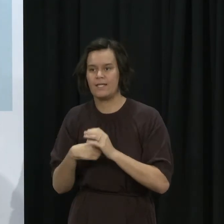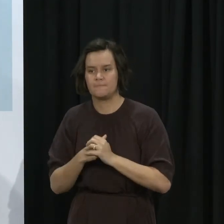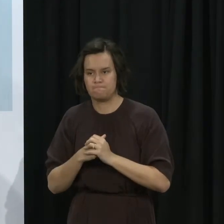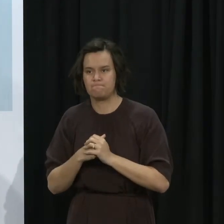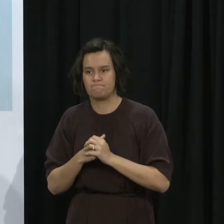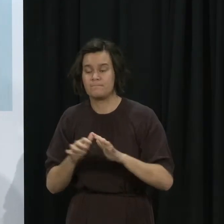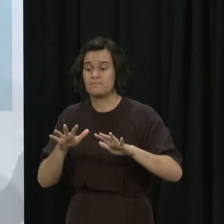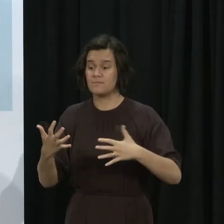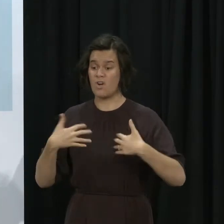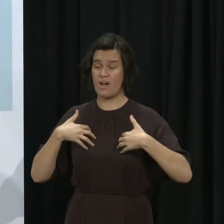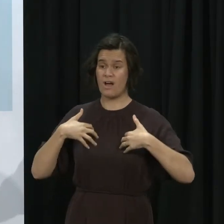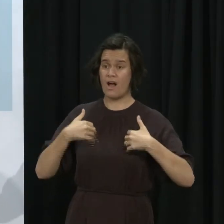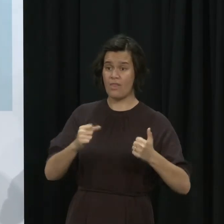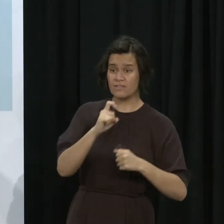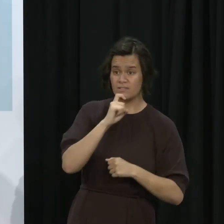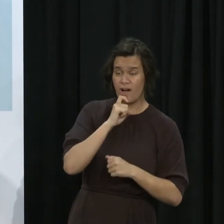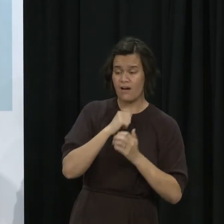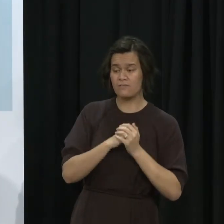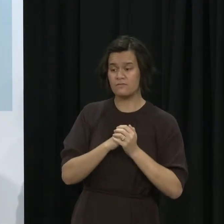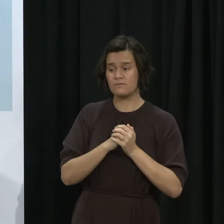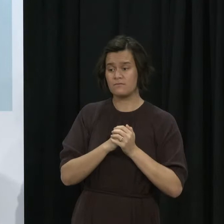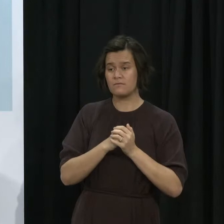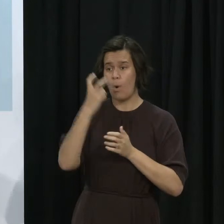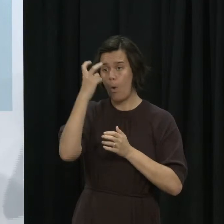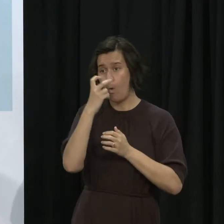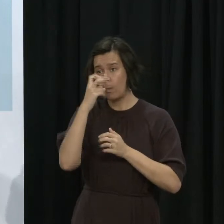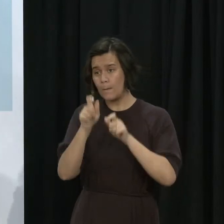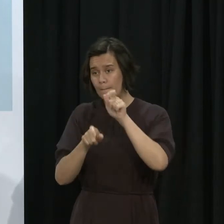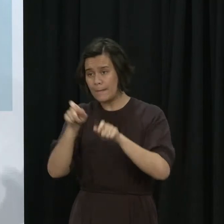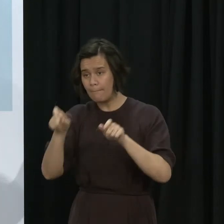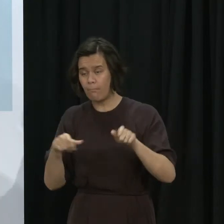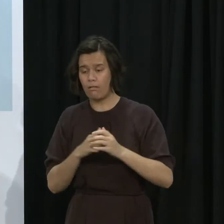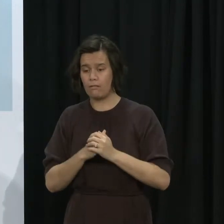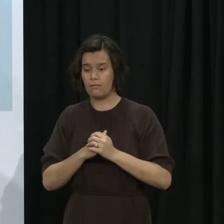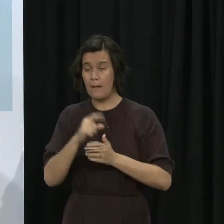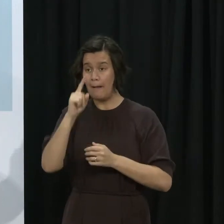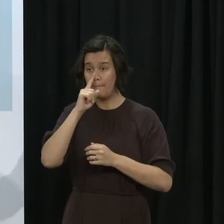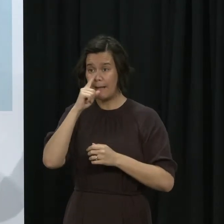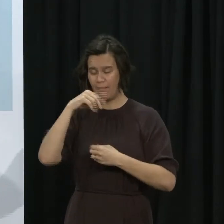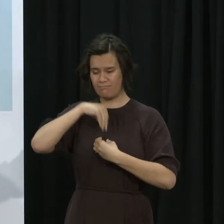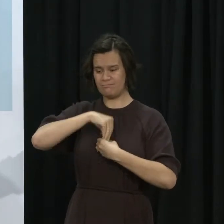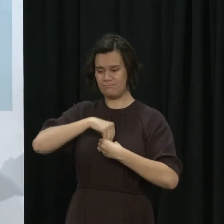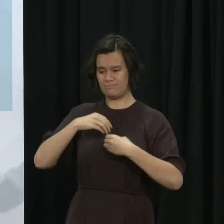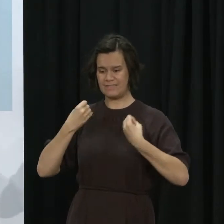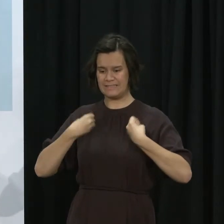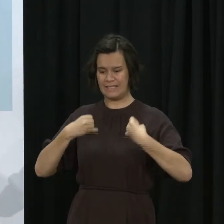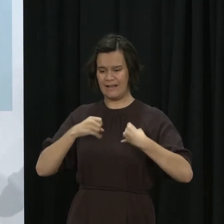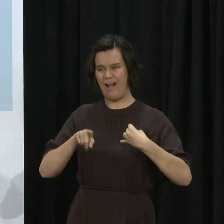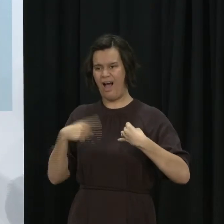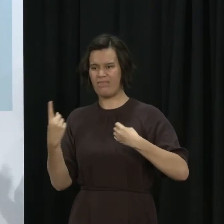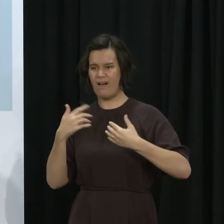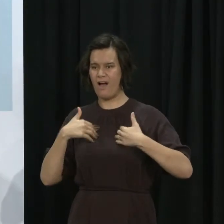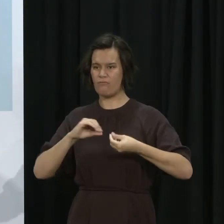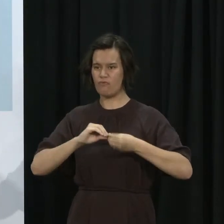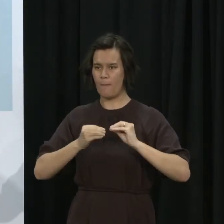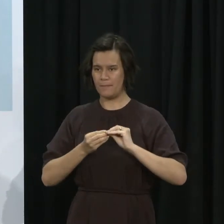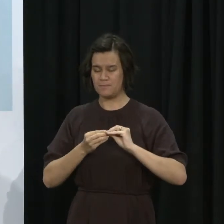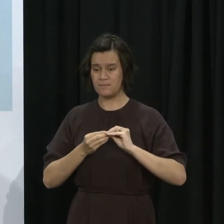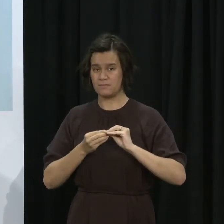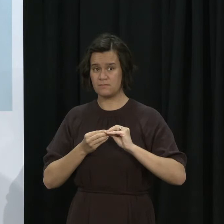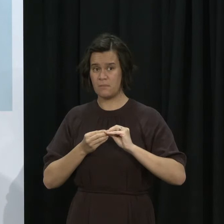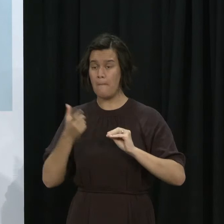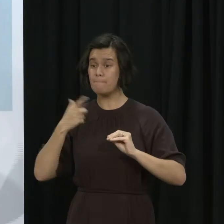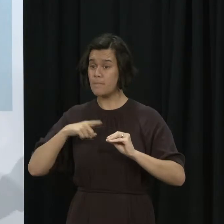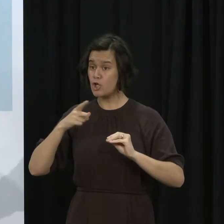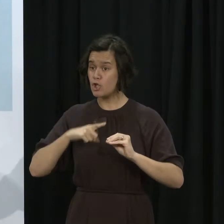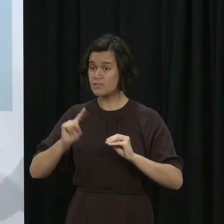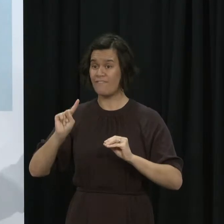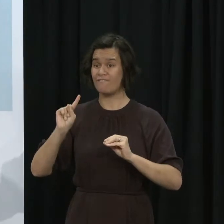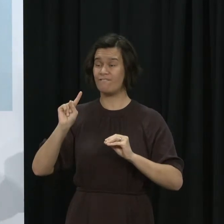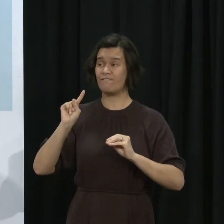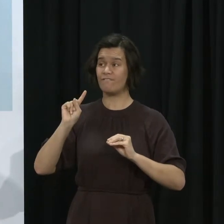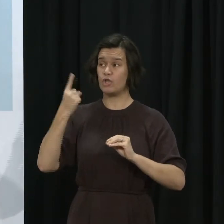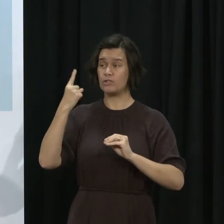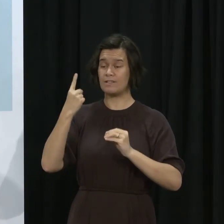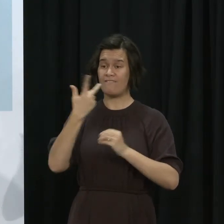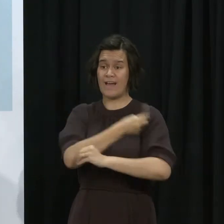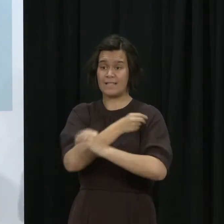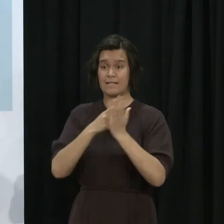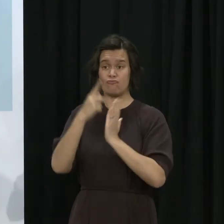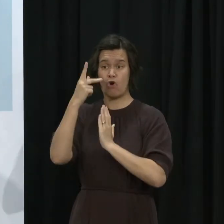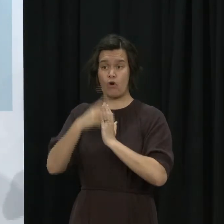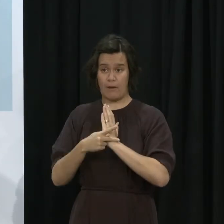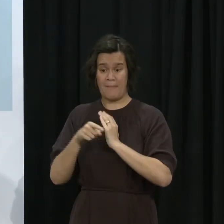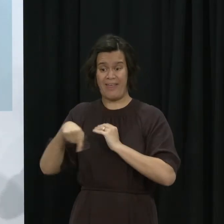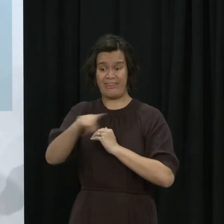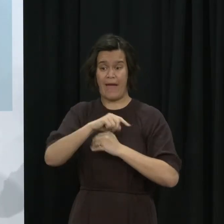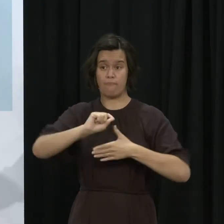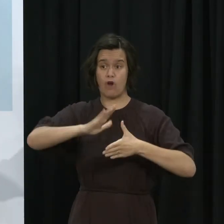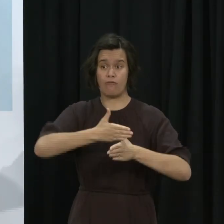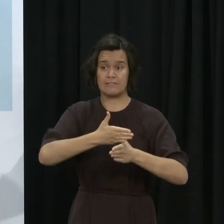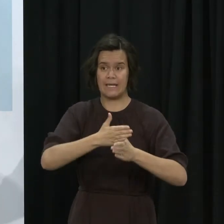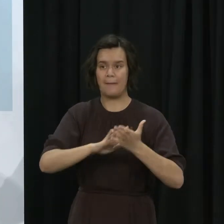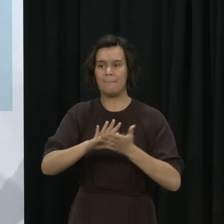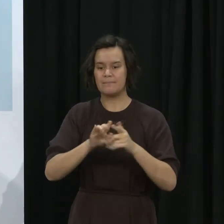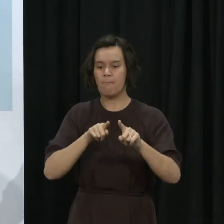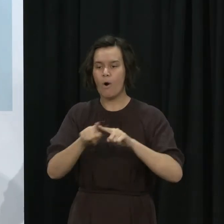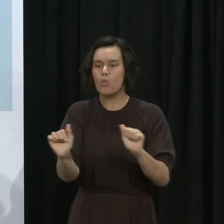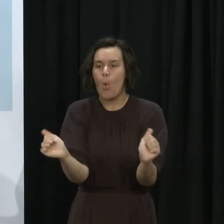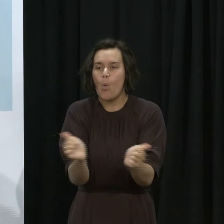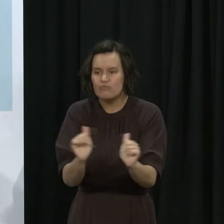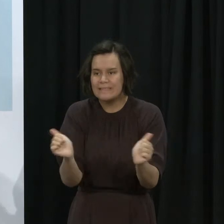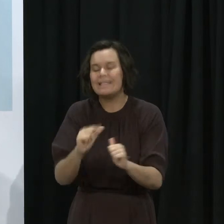MiQ i te wiki kua hipa atu